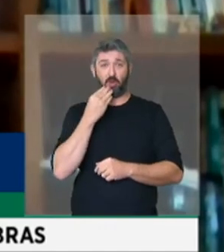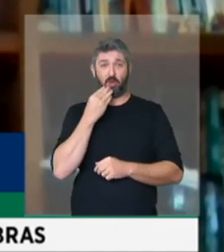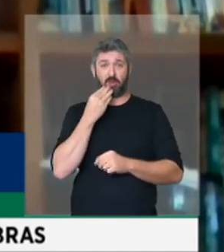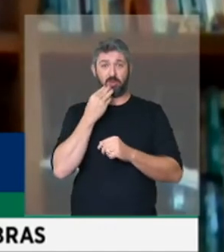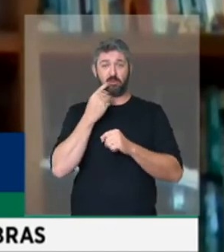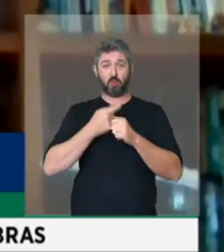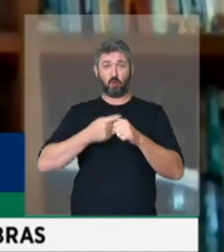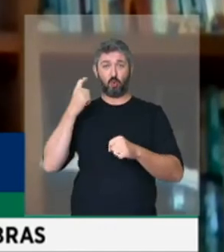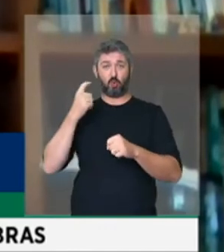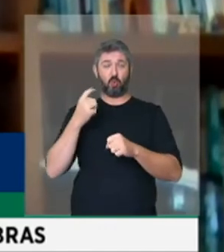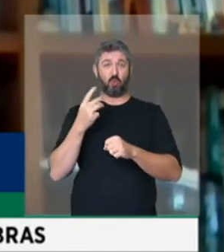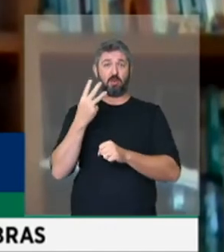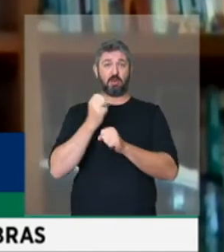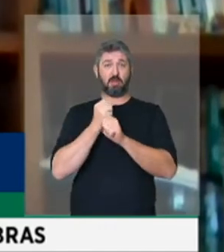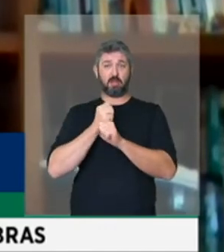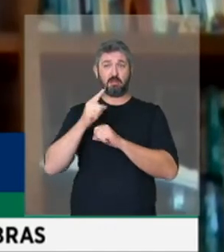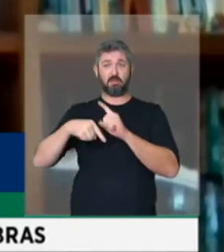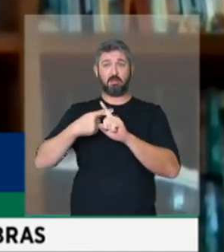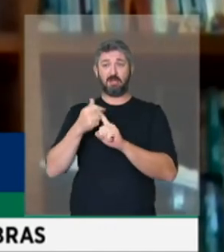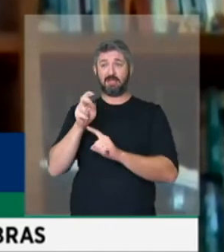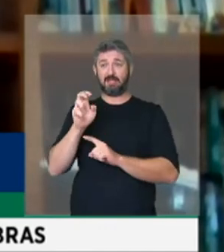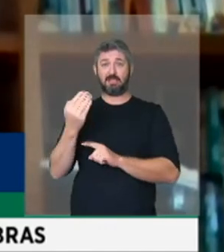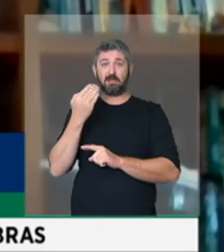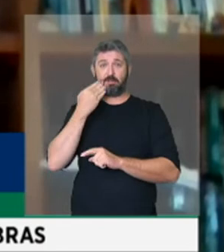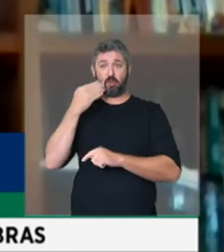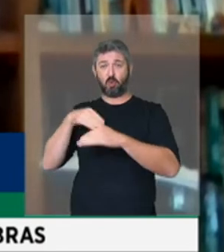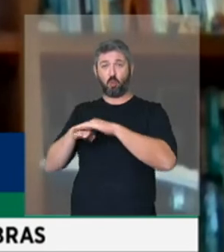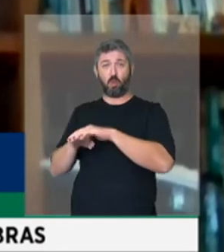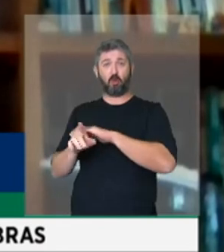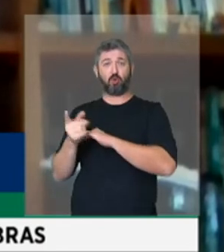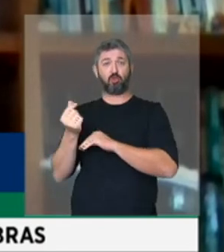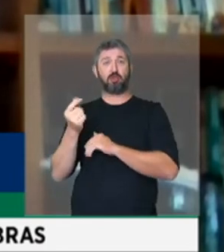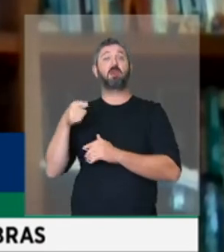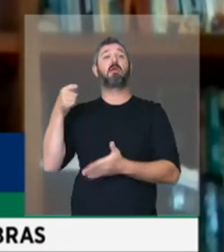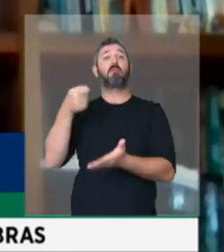PAGAR ESSA CONTA É O CIDADÃO E É A INDÚSTRIA. MAS... ELA, A EMPRESA ESTÁ CAPITALIZADA,